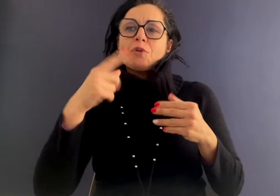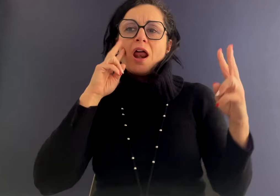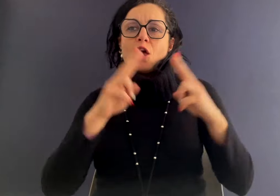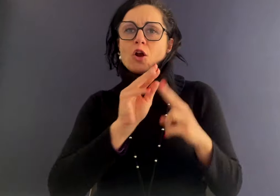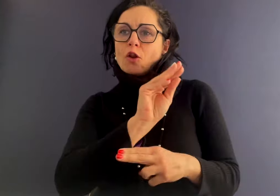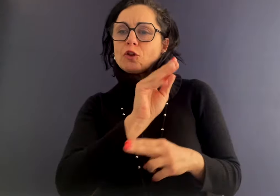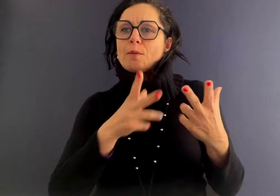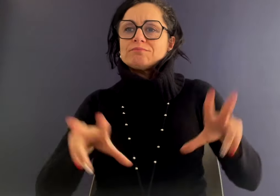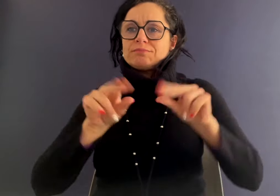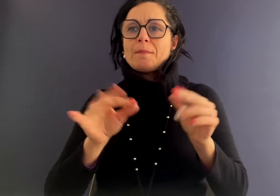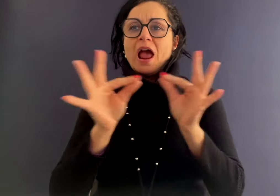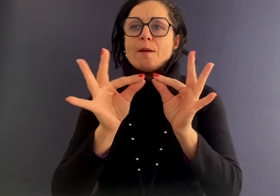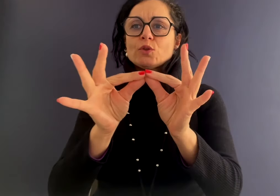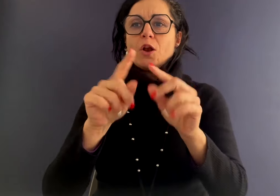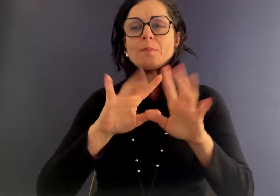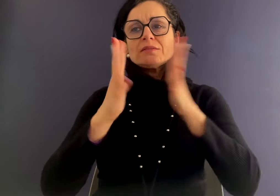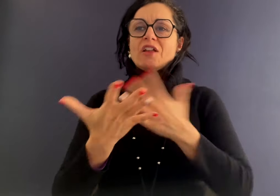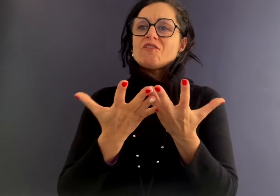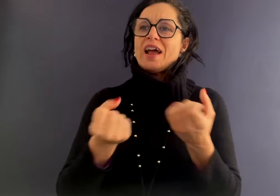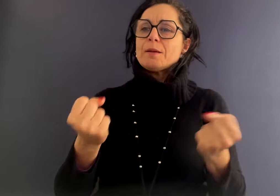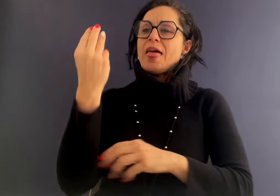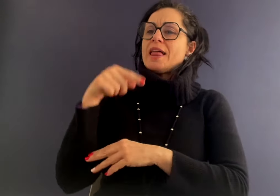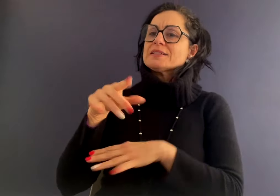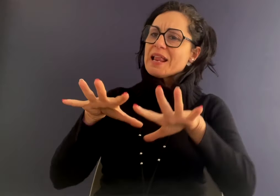Ci ritroveremo di nuovo per nuovi appuntamenti e per rendere fattivo quello di cui abbiamo parlato, soprattutto